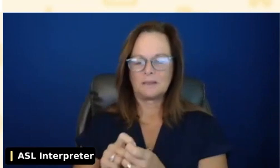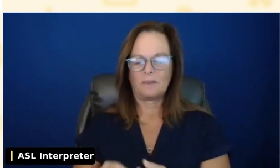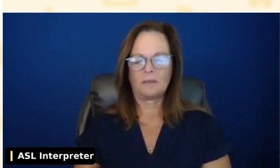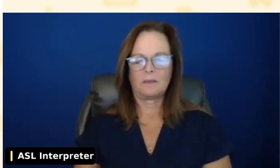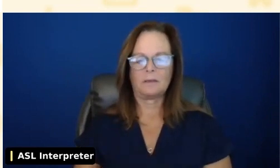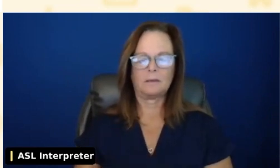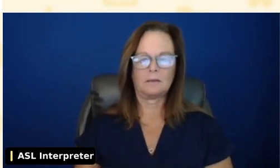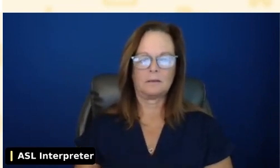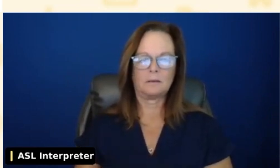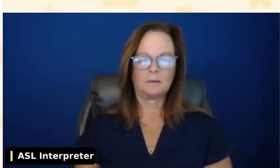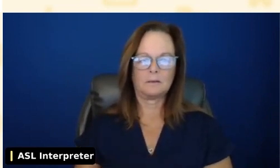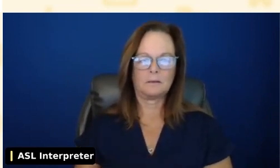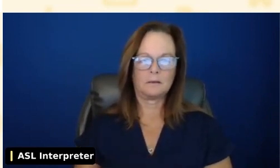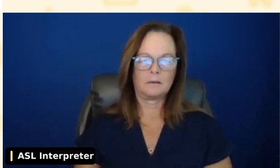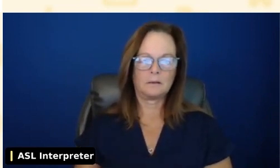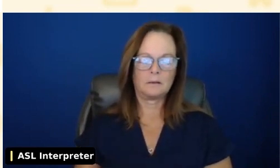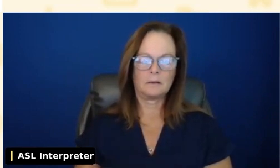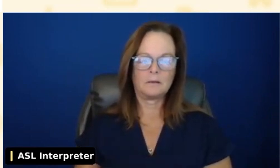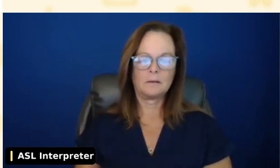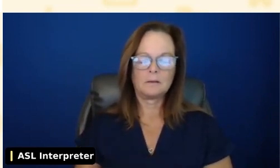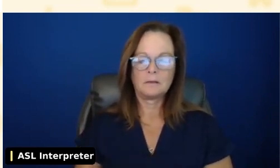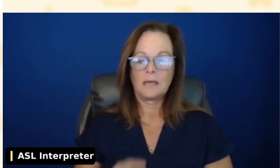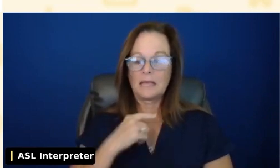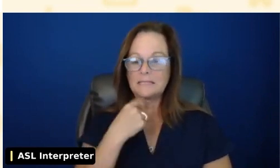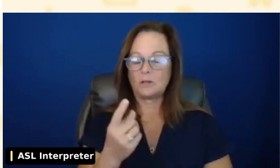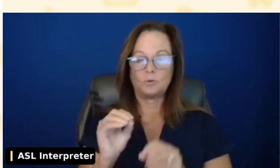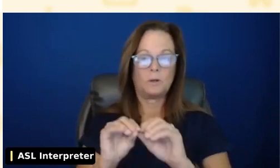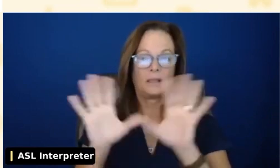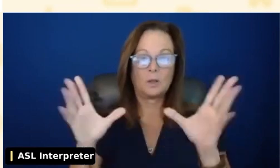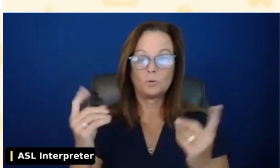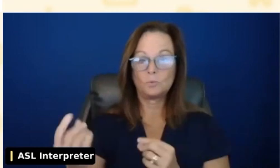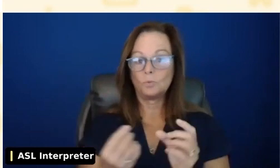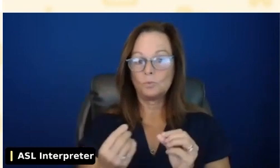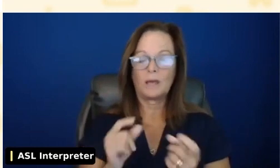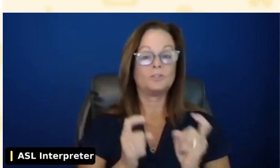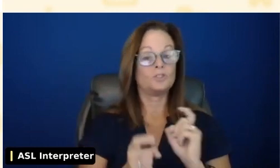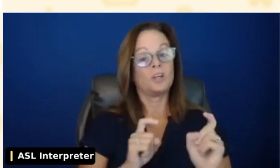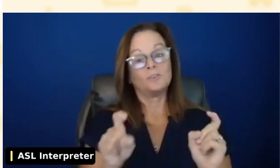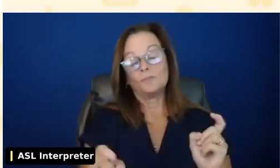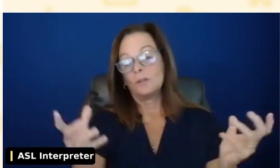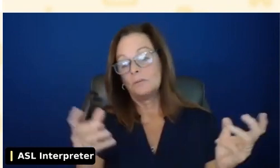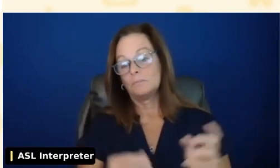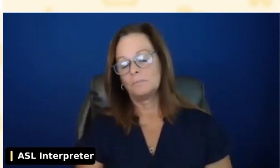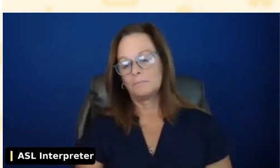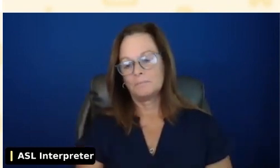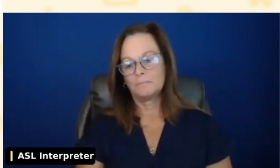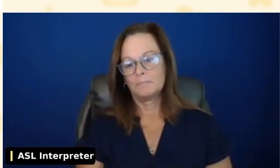lo que están haciendo y tú puedes cambiarlo si es necesario. Y de nuevo, echo un vistazo.